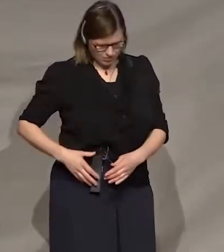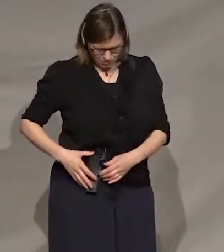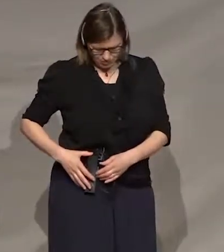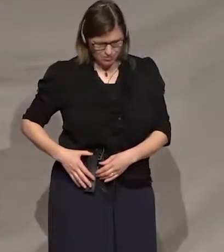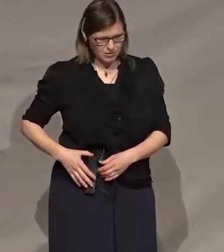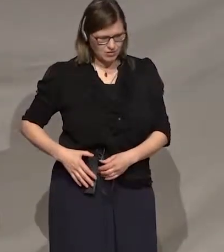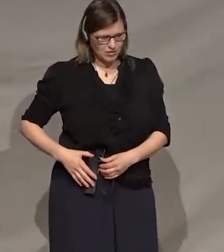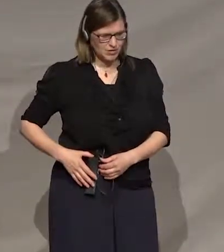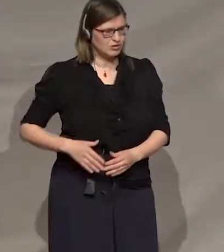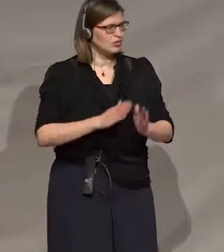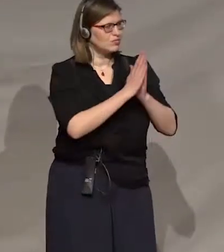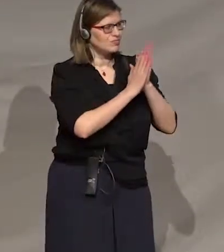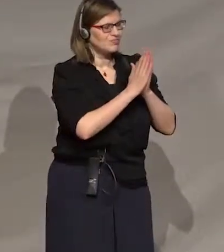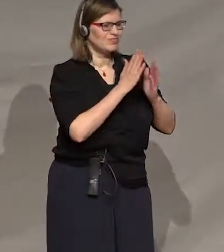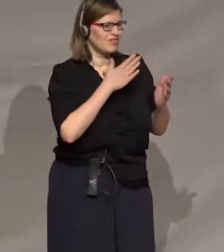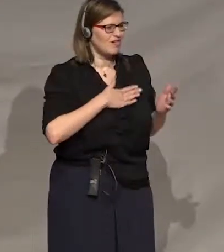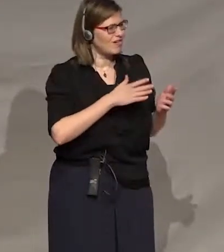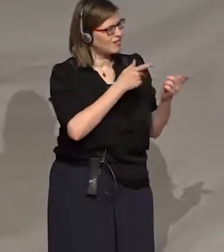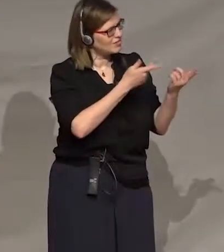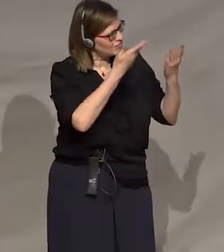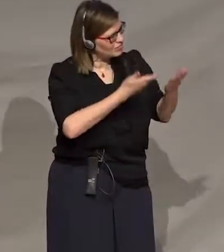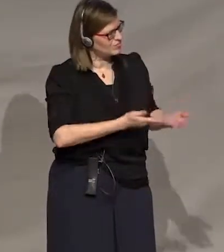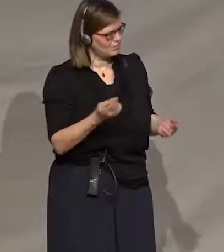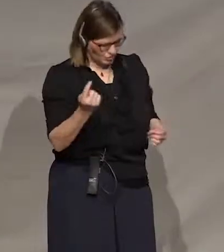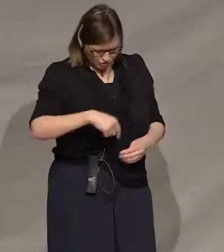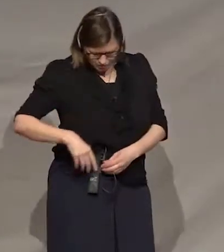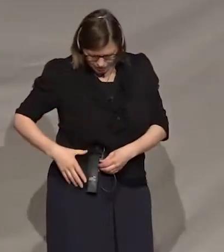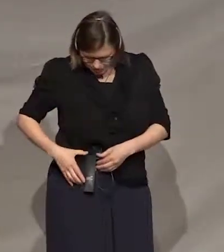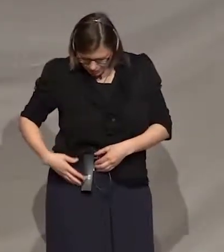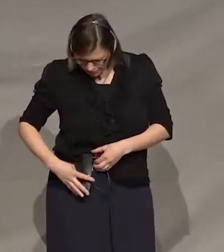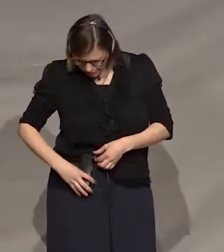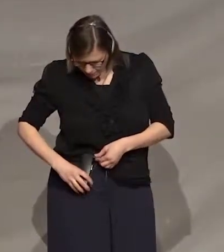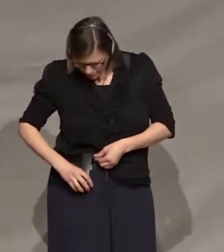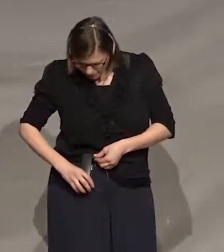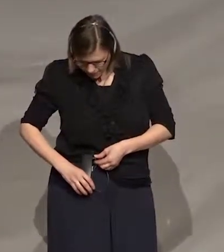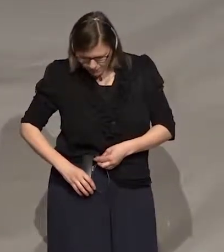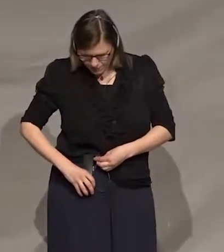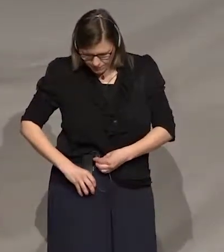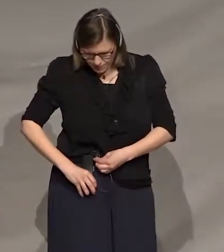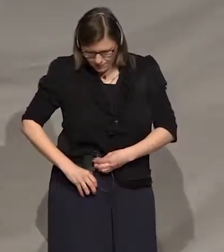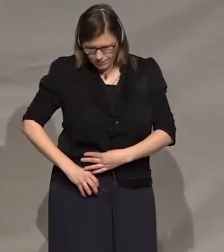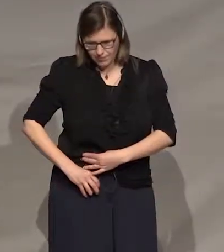V tuto chvíli myslím, že asi tak 30-35 jazyků. Vždy přidáváme nové, takže je trošku náročné